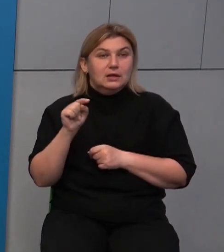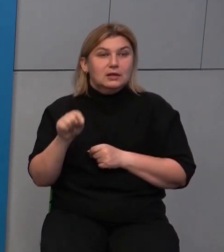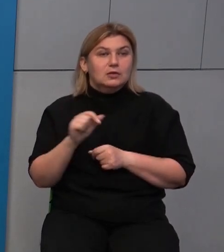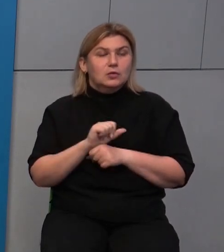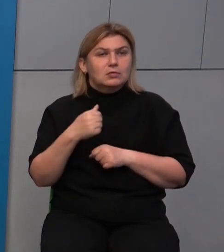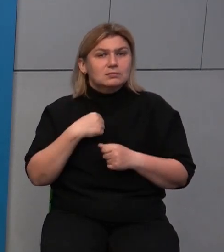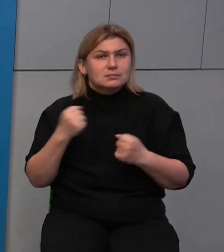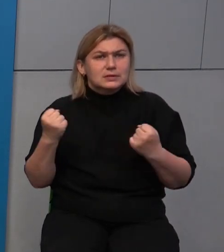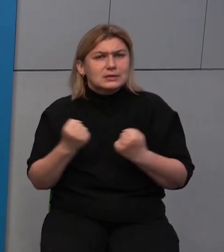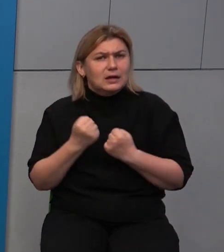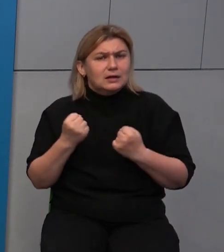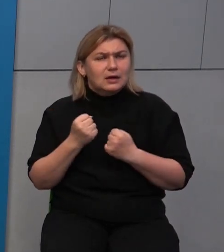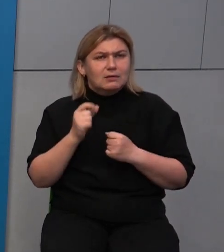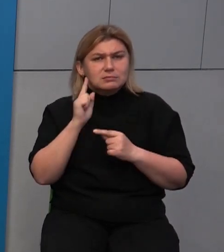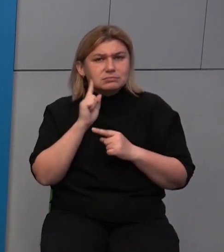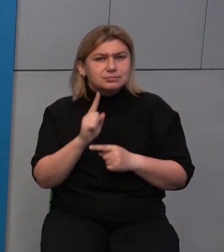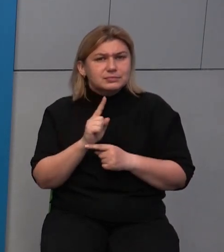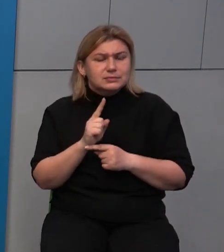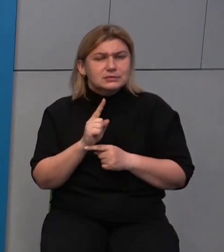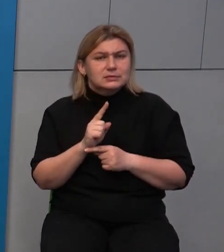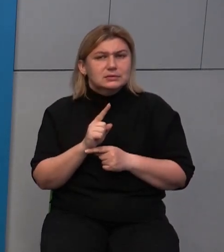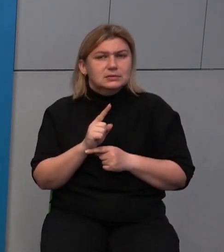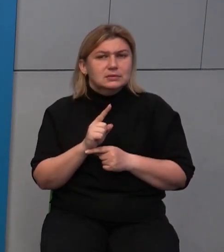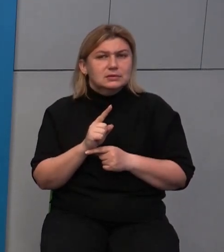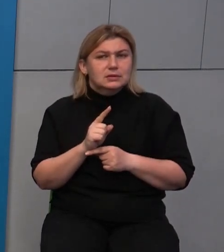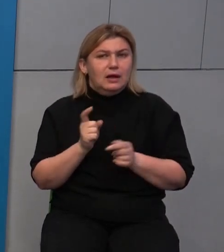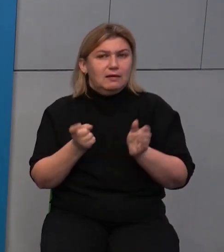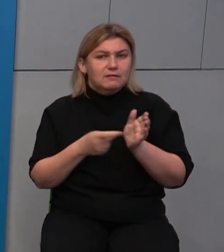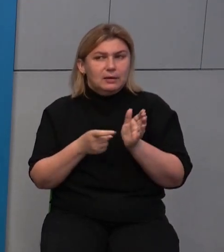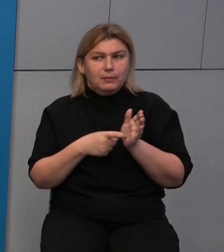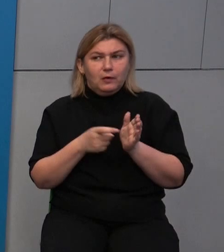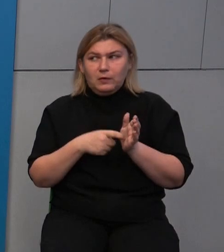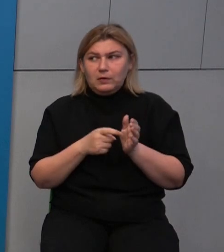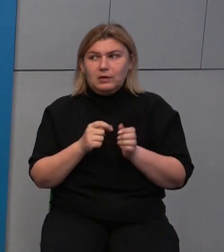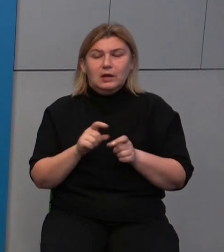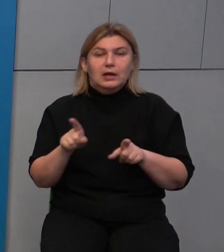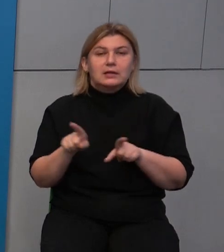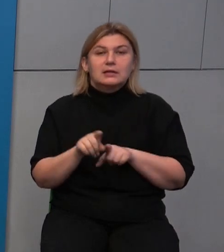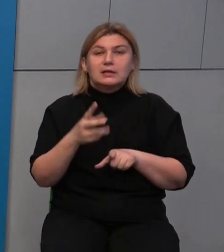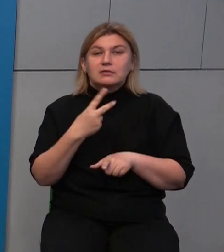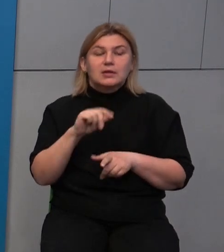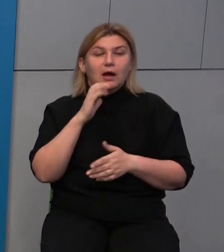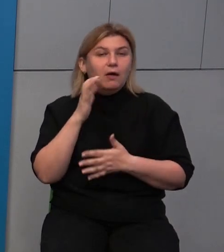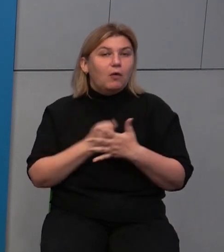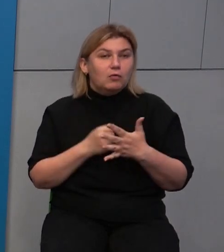rzeczywiście sprostać temu wymogowi, tak samo jak właśnie nie korzystałam